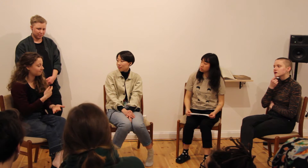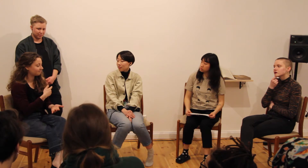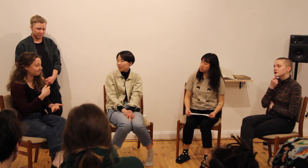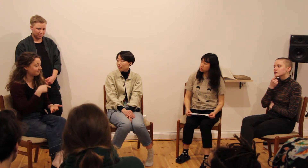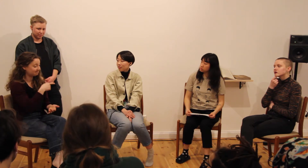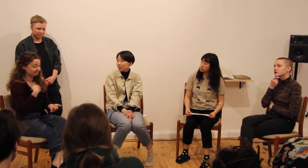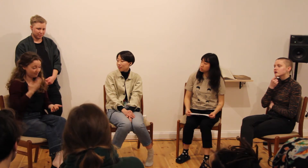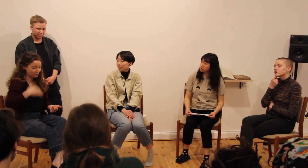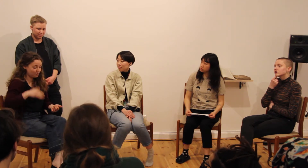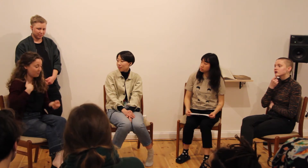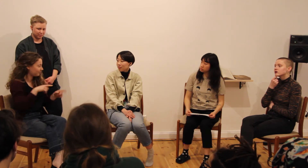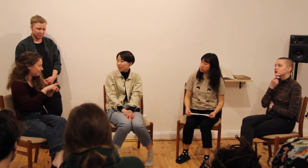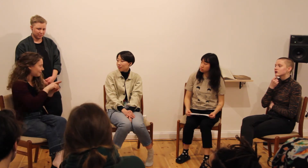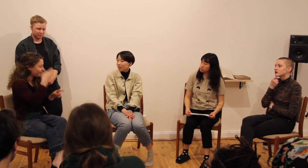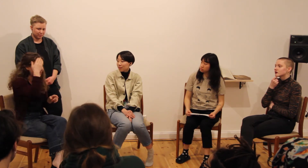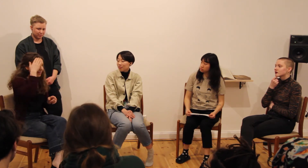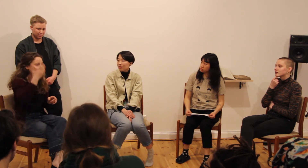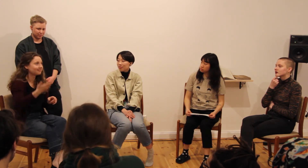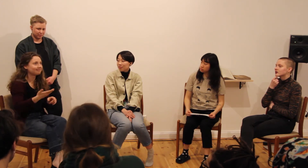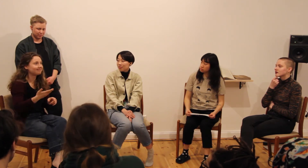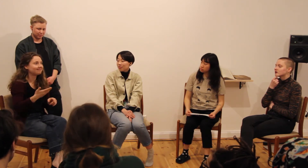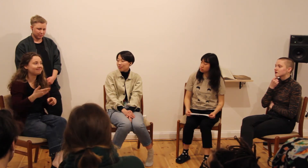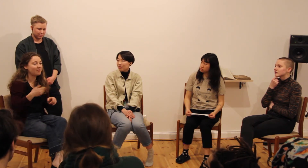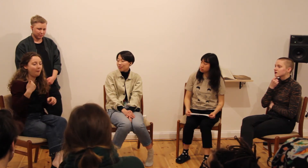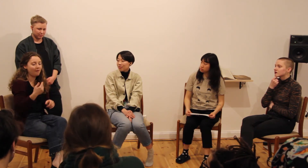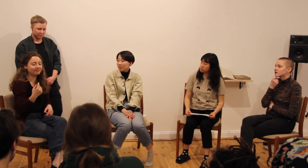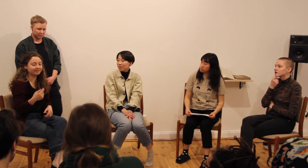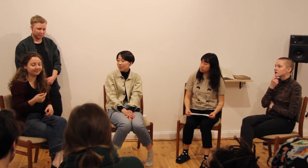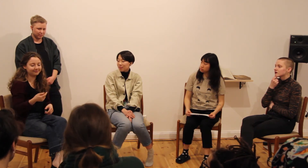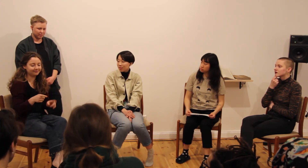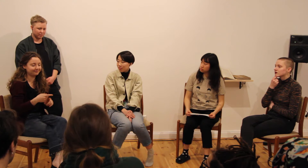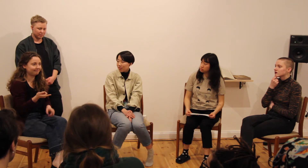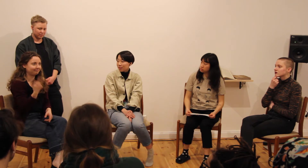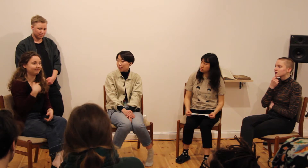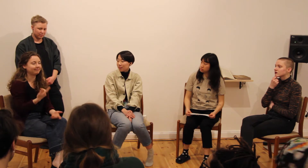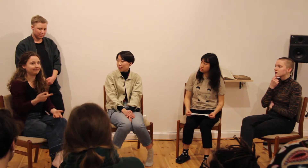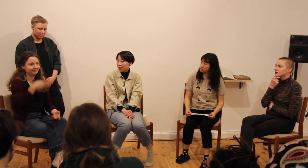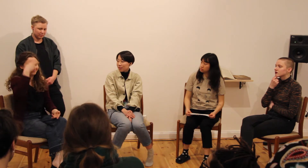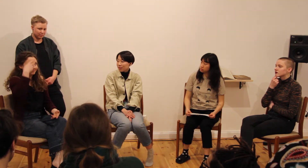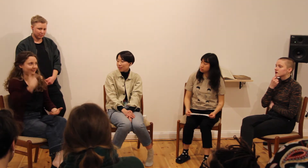Es geschieht so ein Labeling. Und das habe ich ganz genauso erlebt, dass kann ich so gut verstehen.